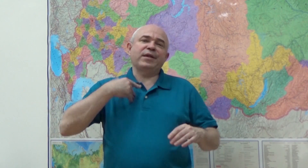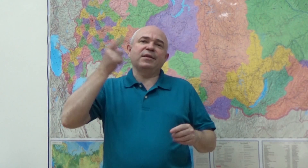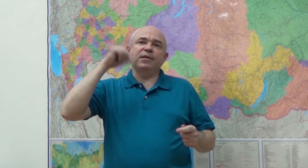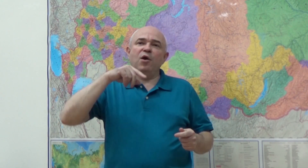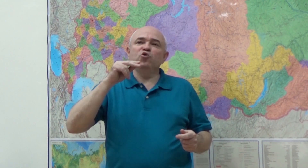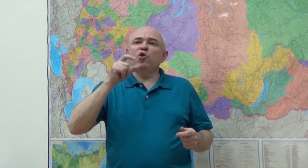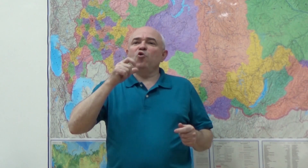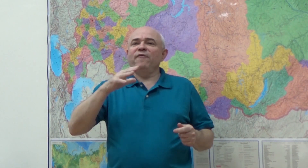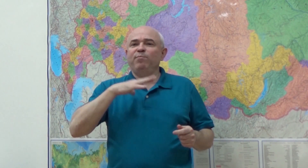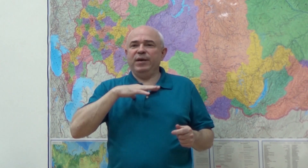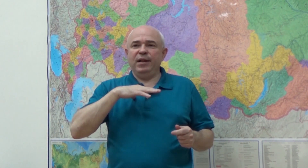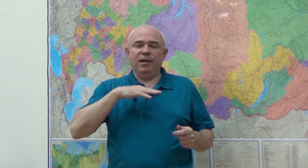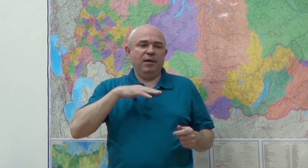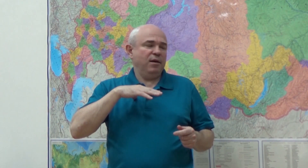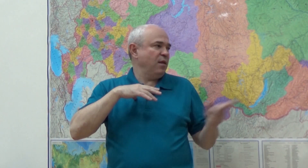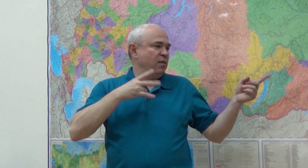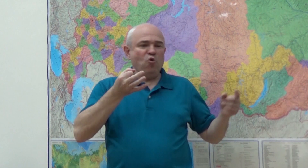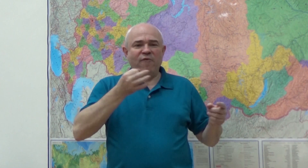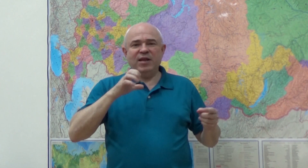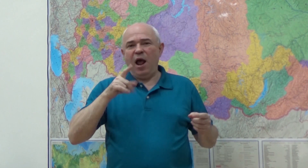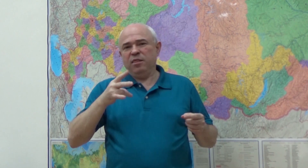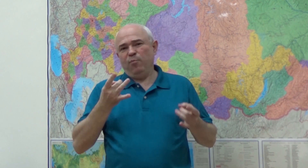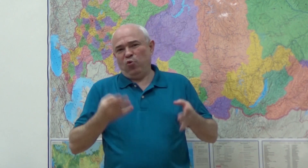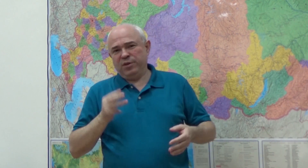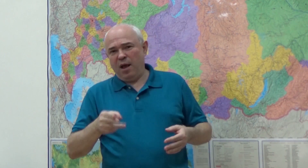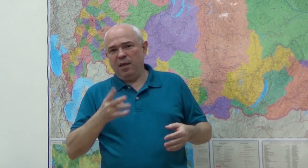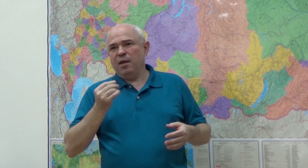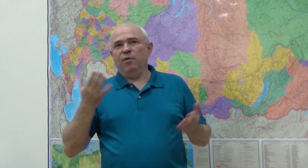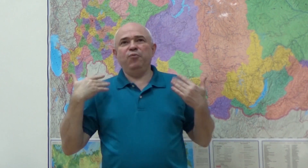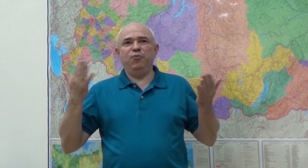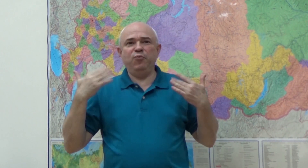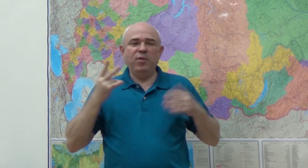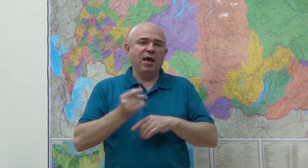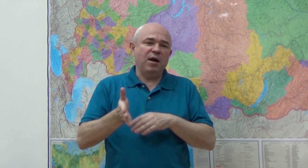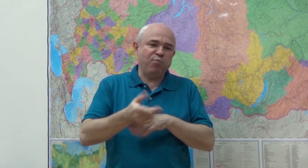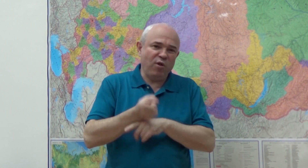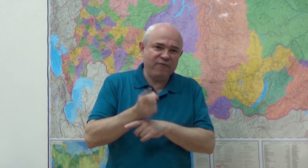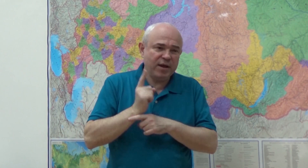Насколько я знаю, Чехов был на острове Сахалин не просто так. Он поехал туда не на отдых, не рыбку ловить.